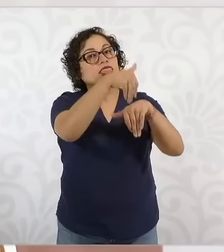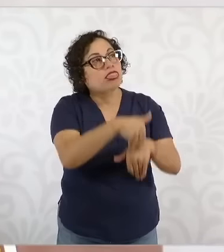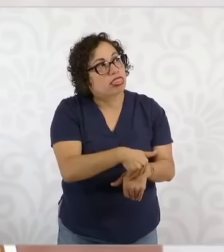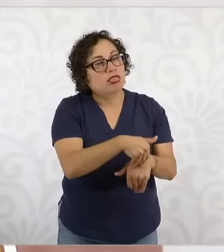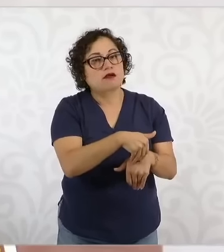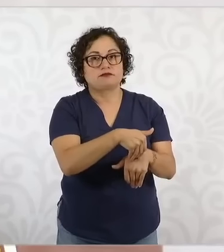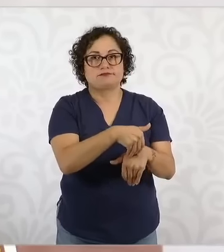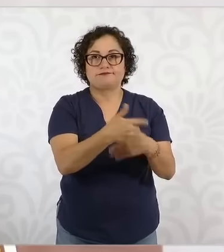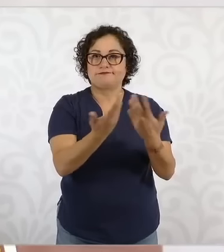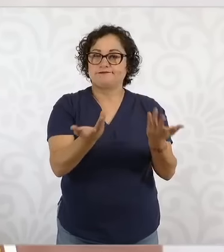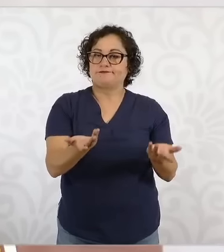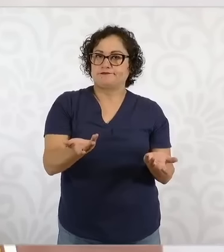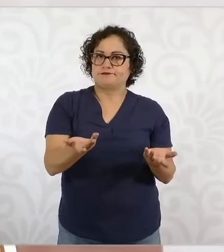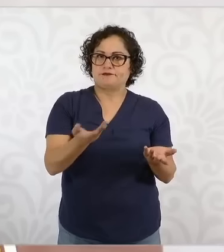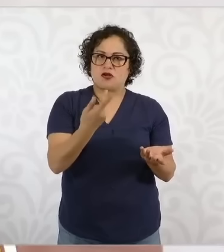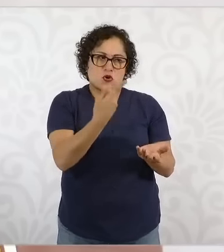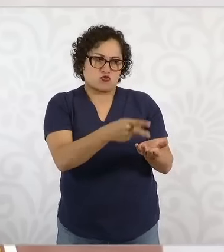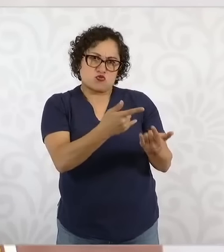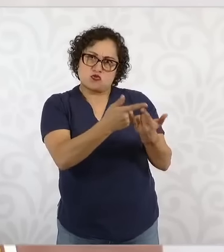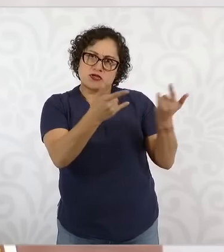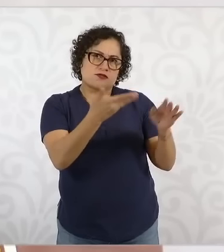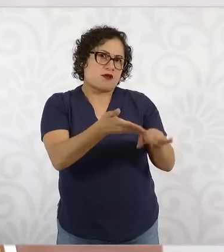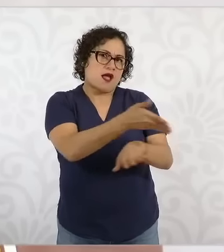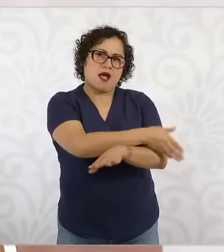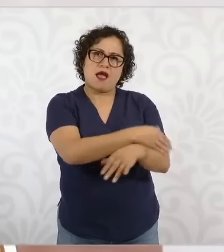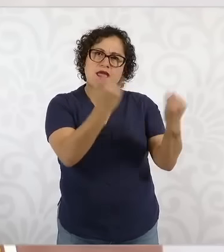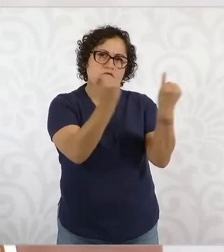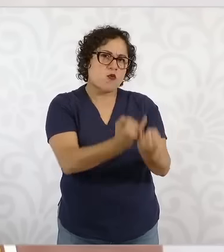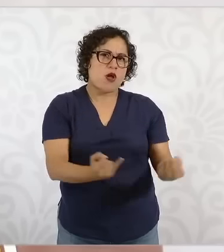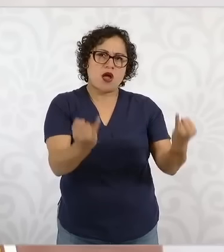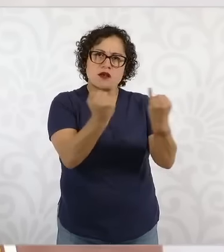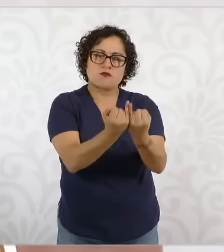Así lo muestra toda su historia. El otro día estábamos viendo un